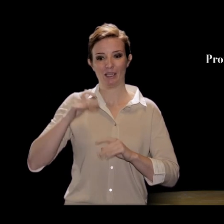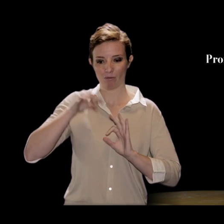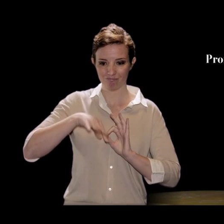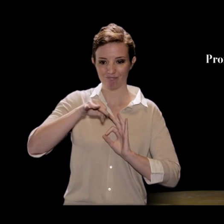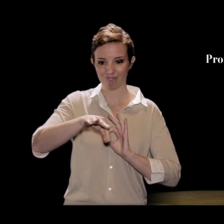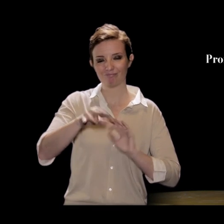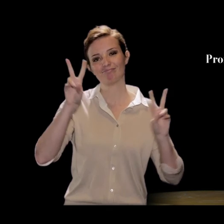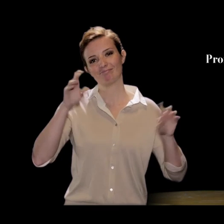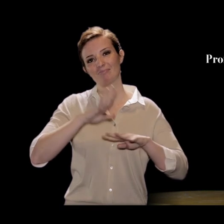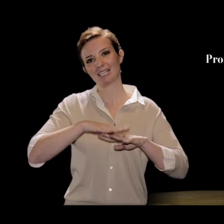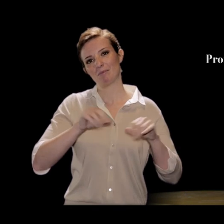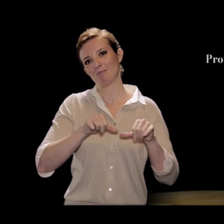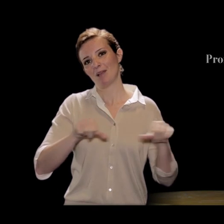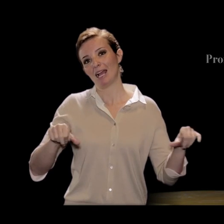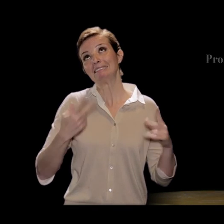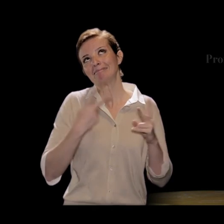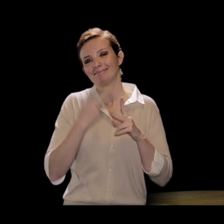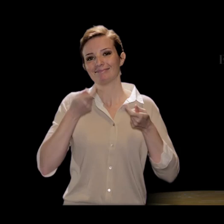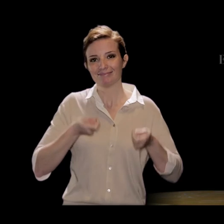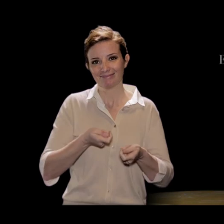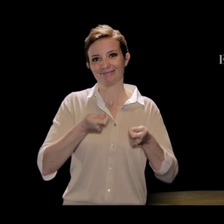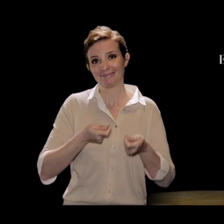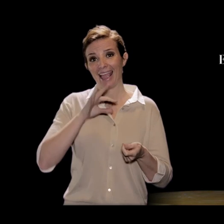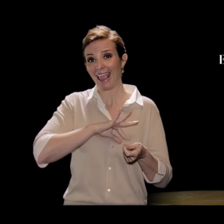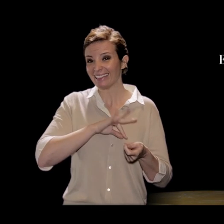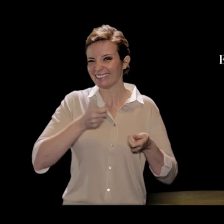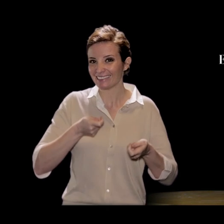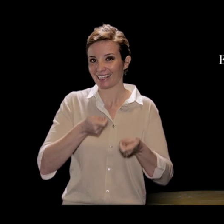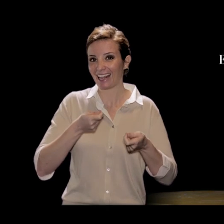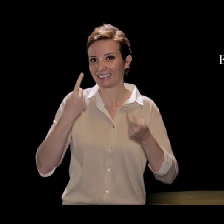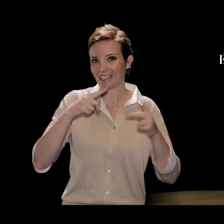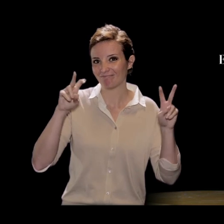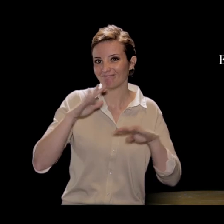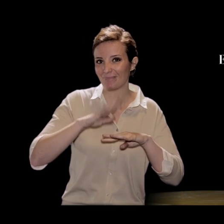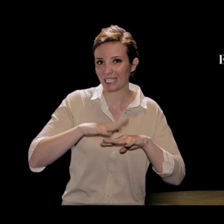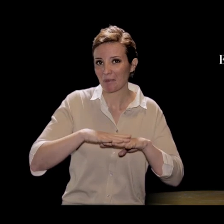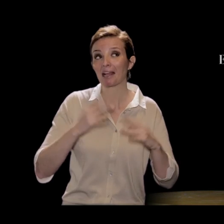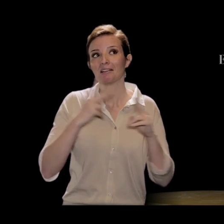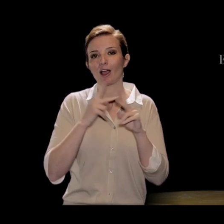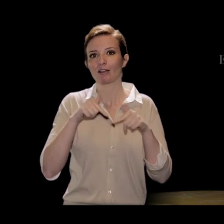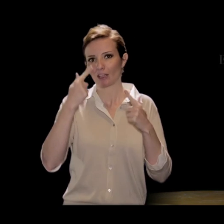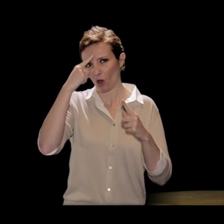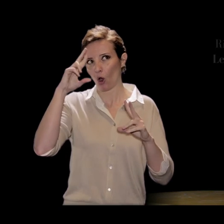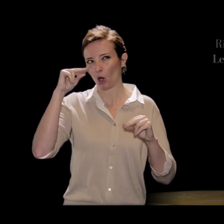questo corso ha cercato di stimolare il vostro interesse per la matematica, di aumentare le vostre conoscenze della matematica.